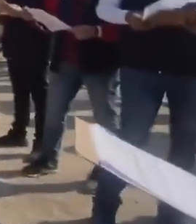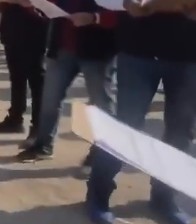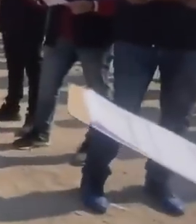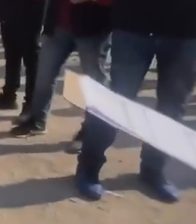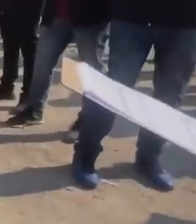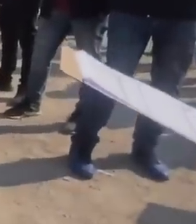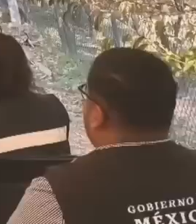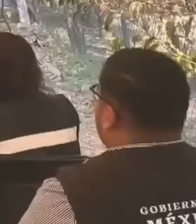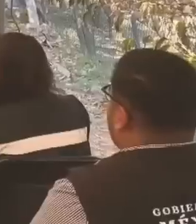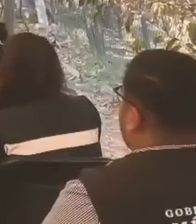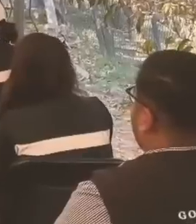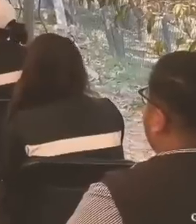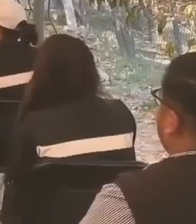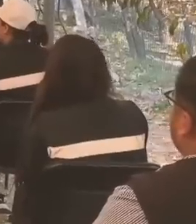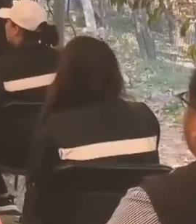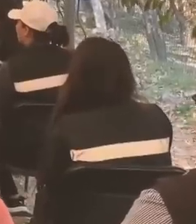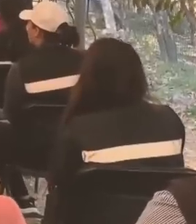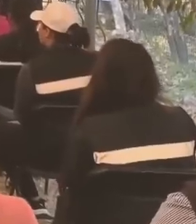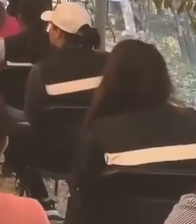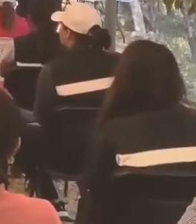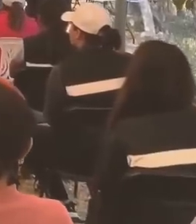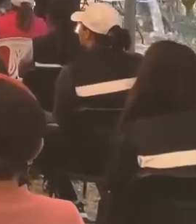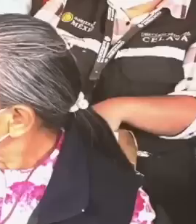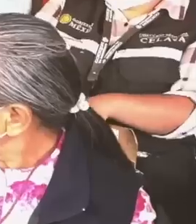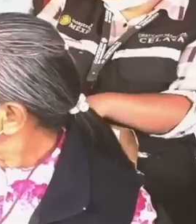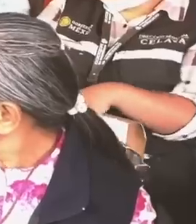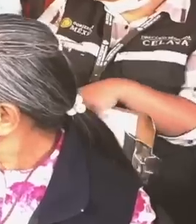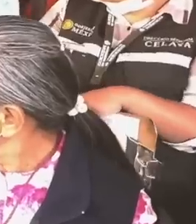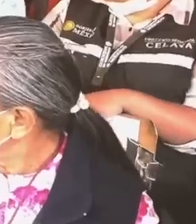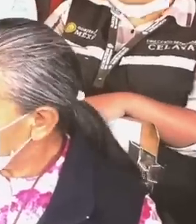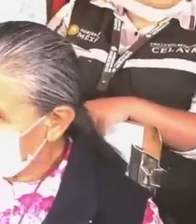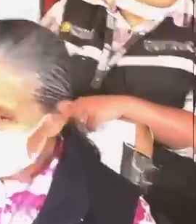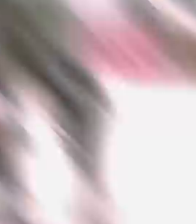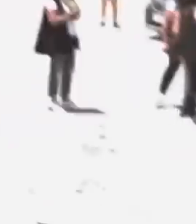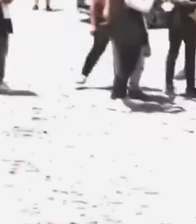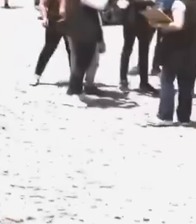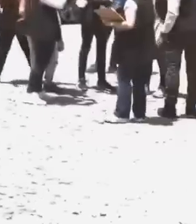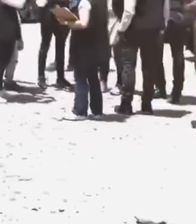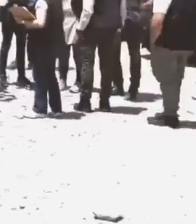para transformar los lugares de alta marginación y vulnerabilidad en regiones